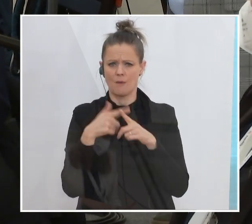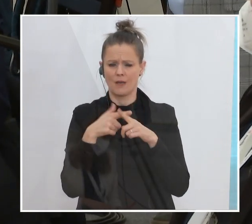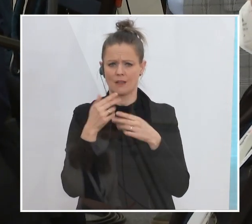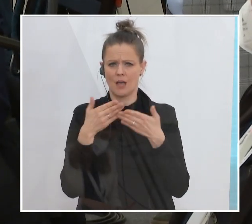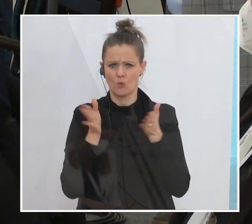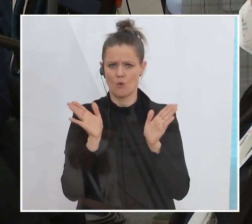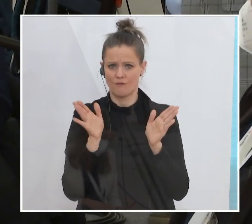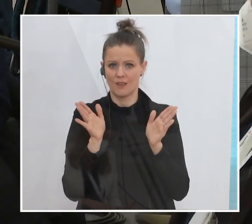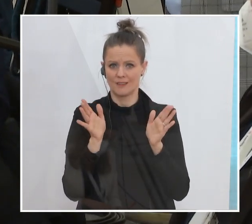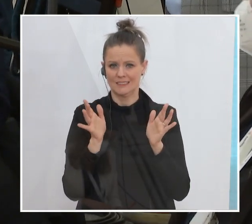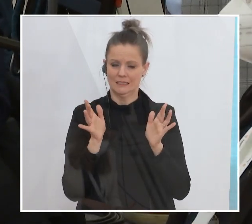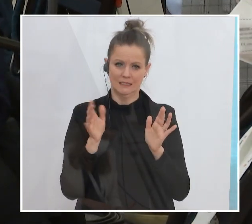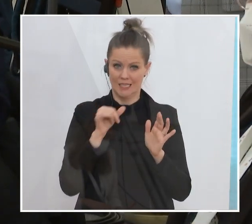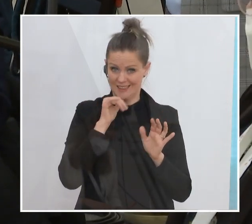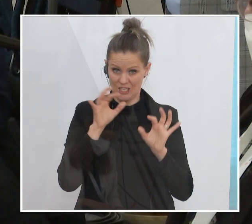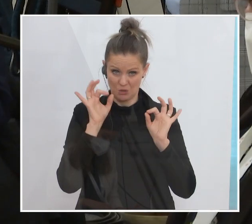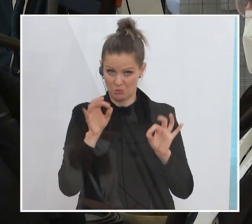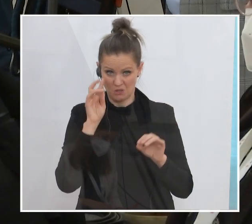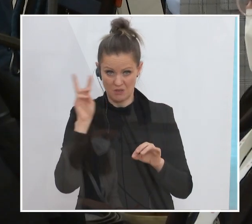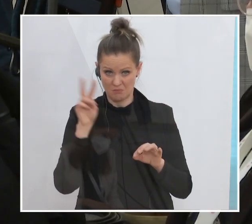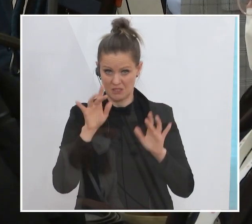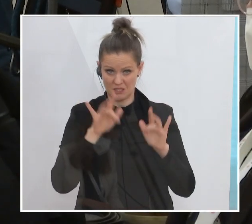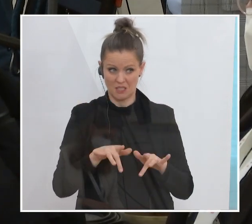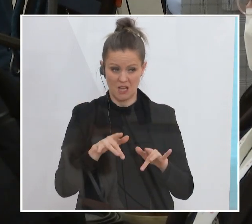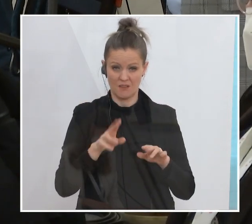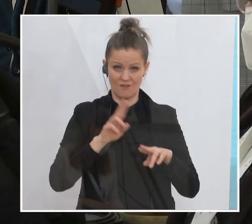dass das jetzt eher schlecht ausschaut, wenn wir uns diese Wirtschaftshilfen uns auch anschauen,